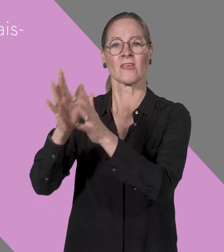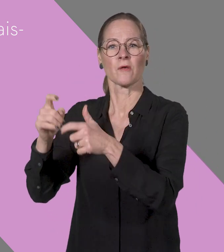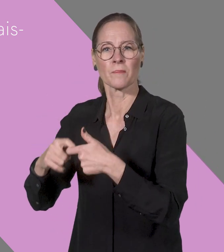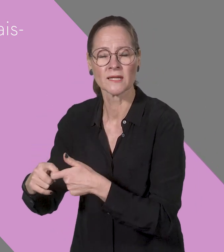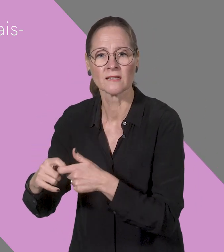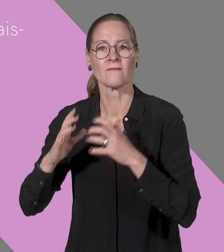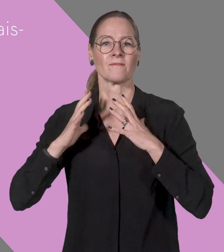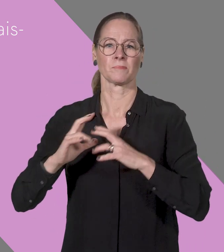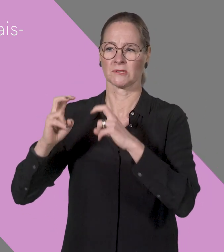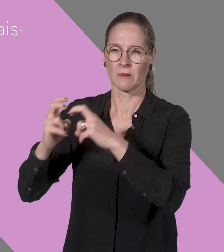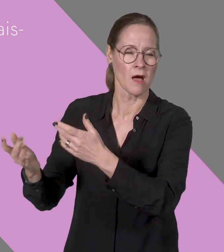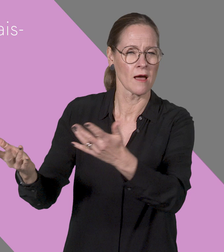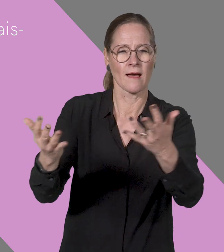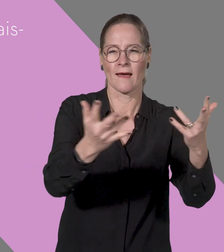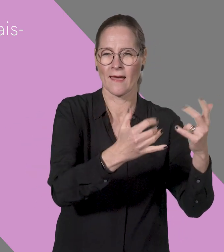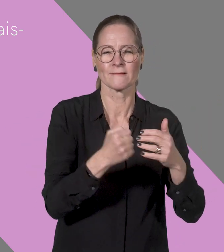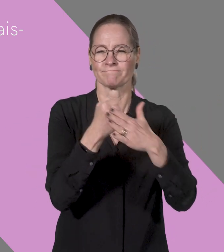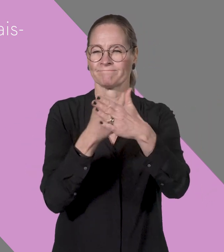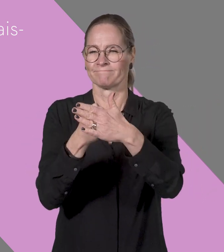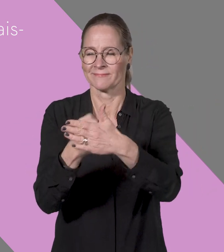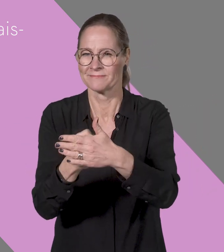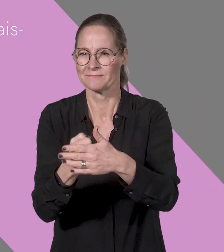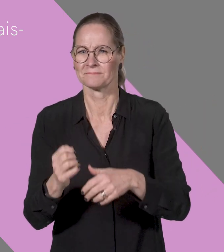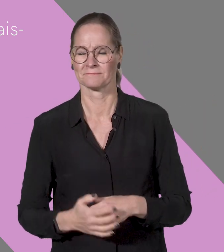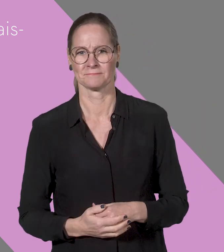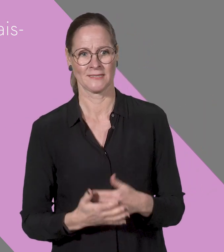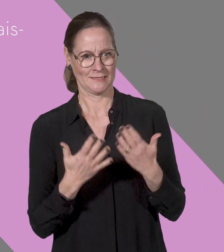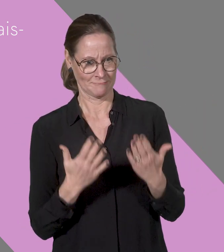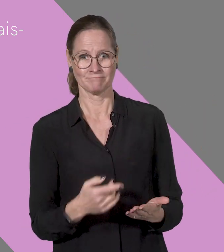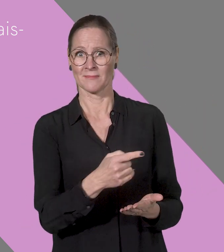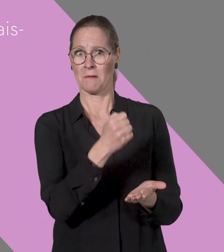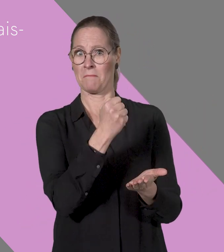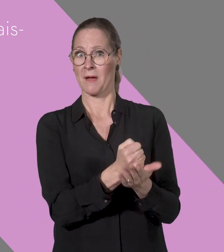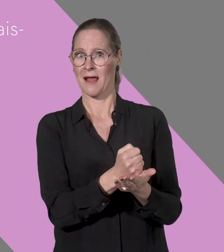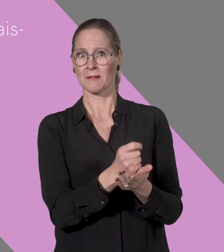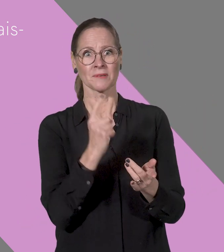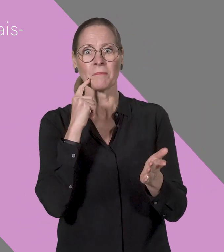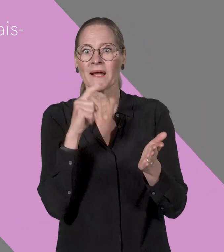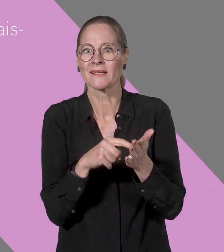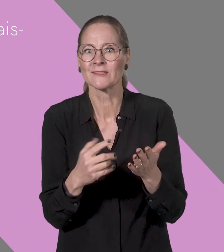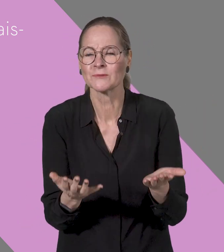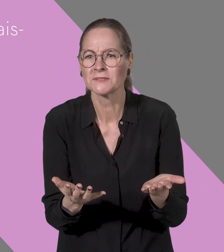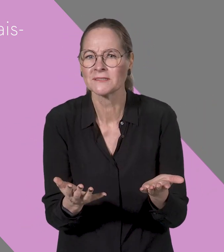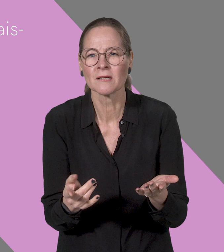ja Viittovista perheistä vammaisneuvostoon. Millainen merkitys tällä päätöksellä on?